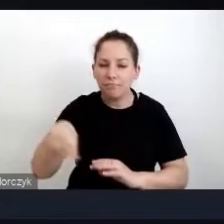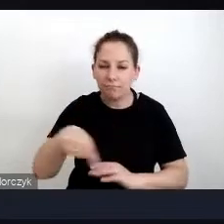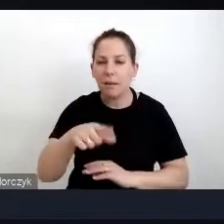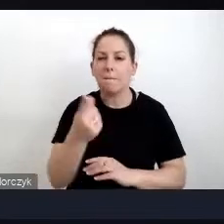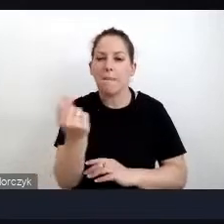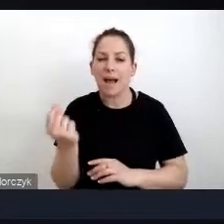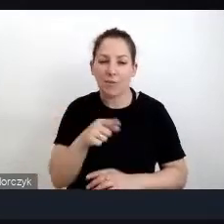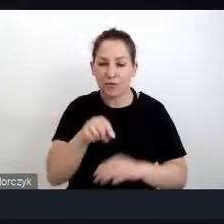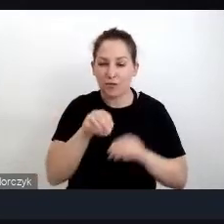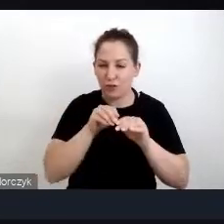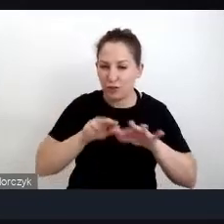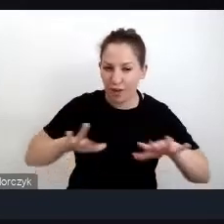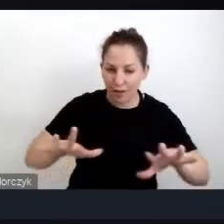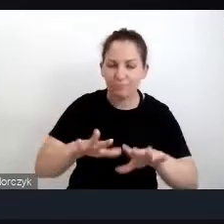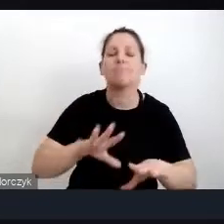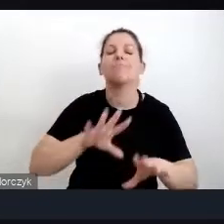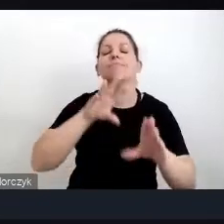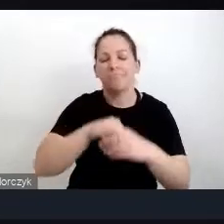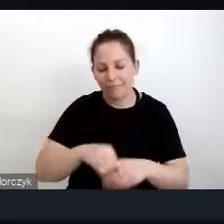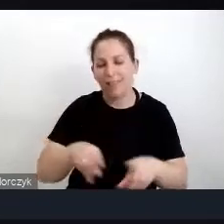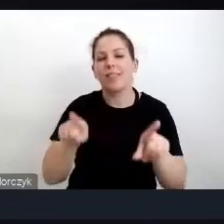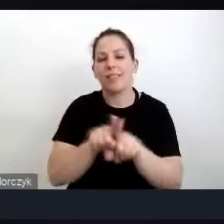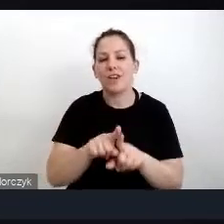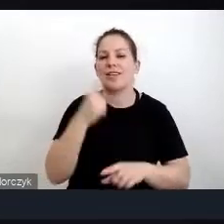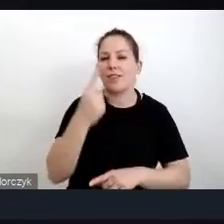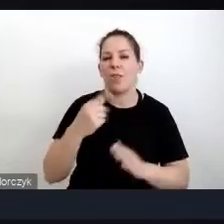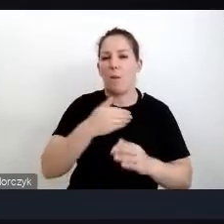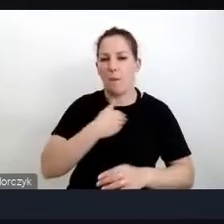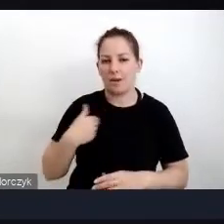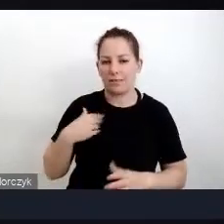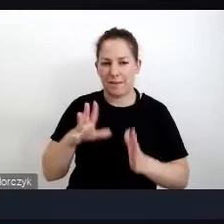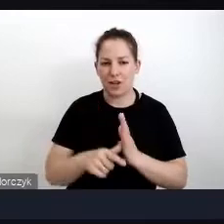znajduje się również jedno polskie miasto - Dzierżoniów.